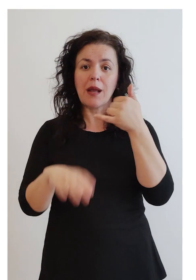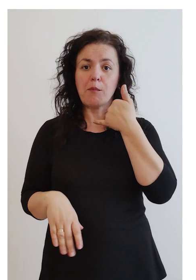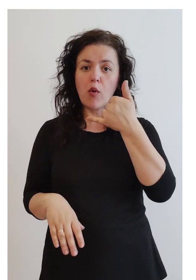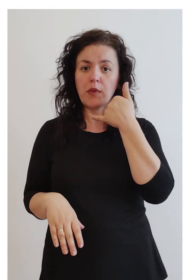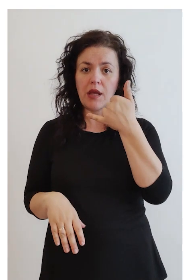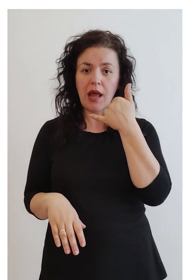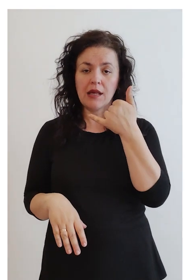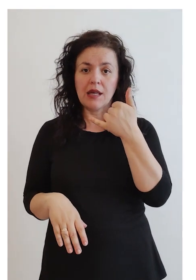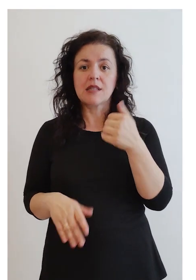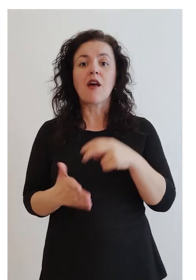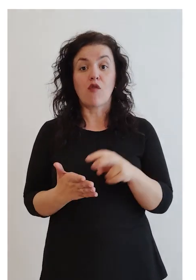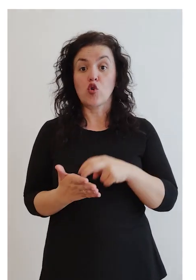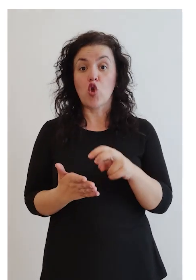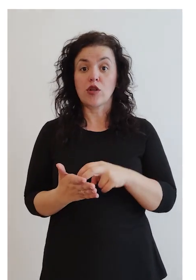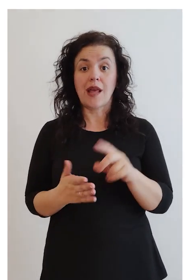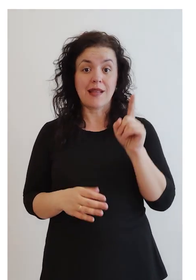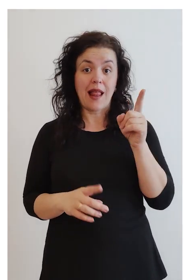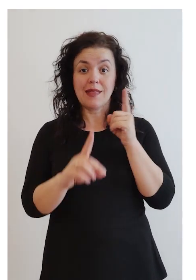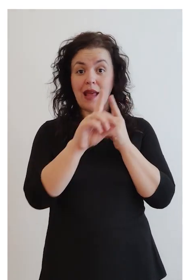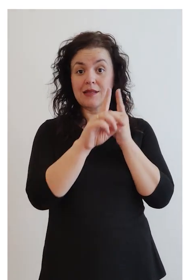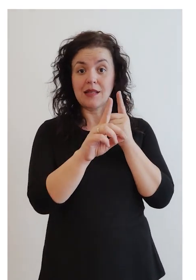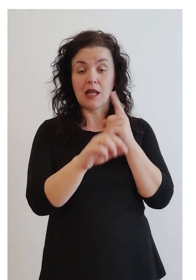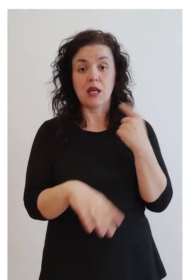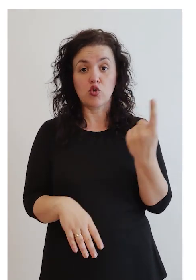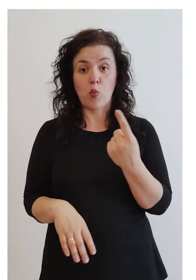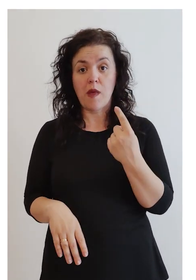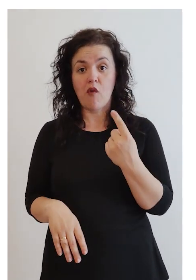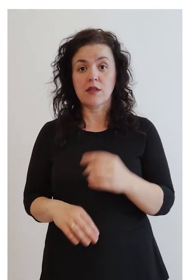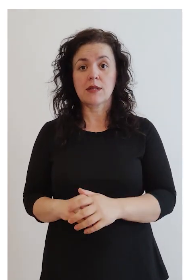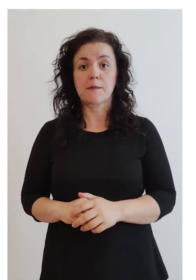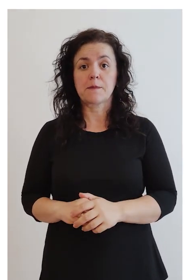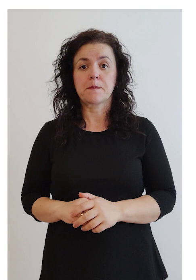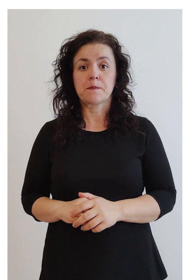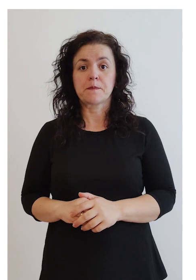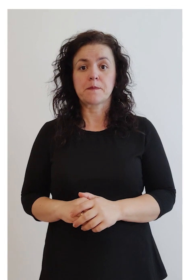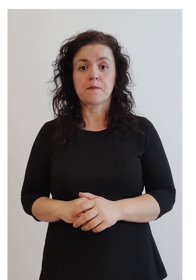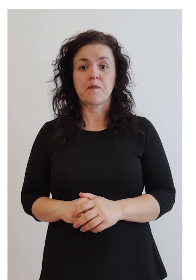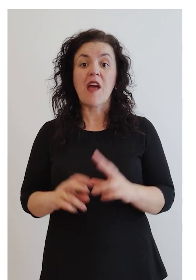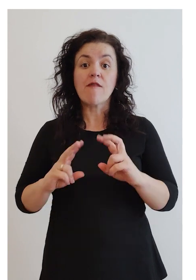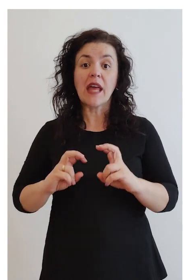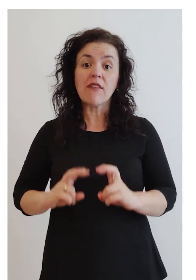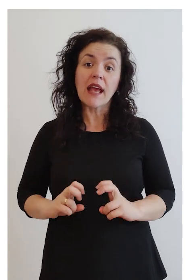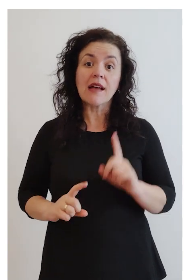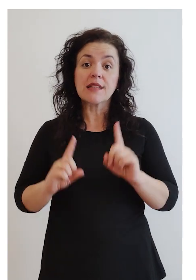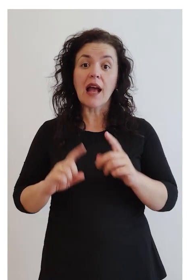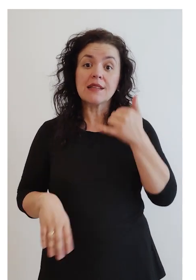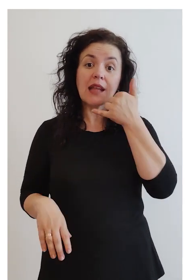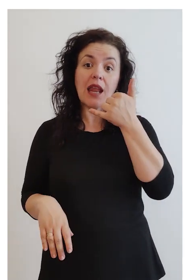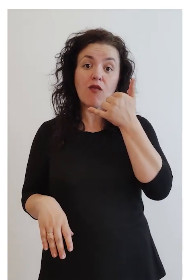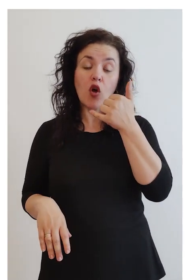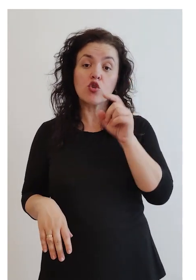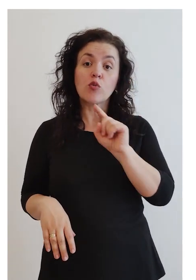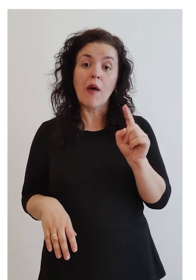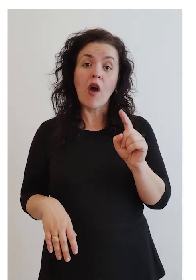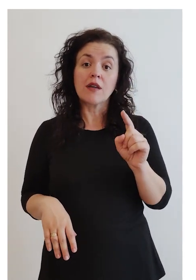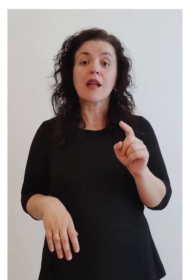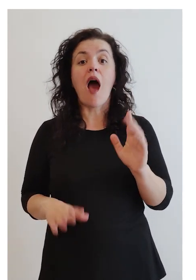Verificați dacă telefonul dumneavoastră mobil are roaming și dacă există acoperire la destinație.